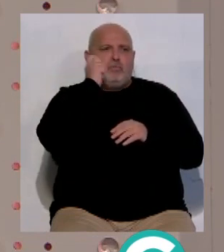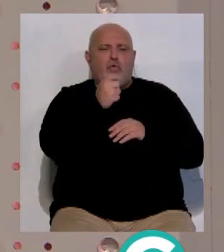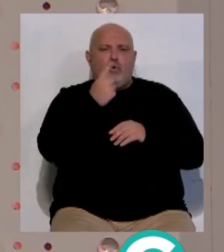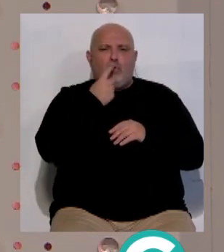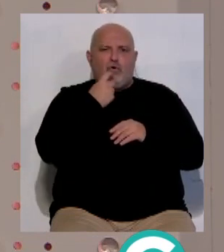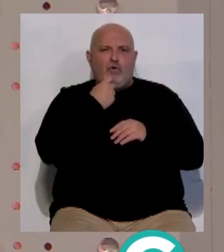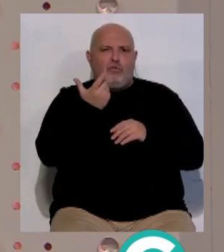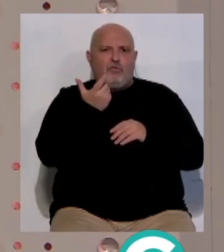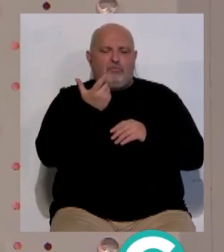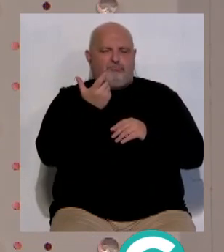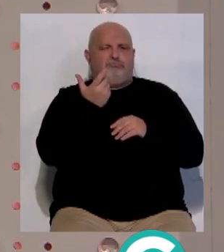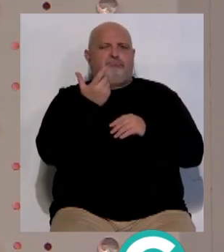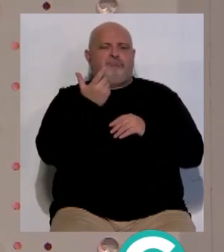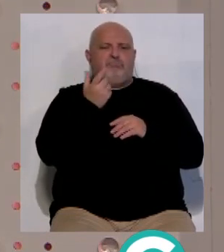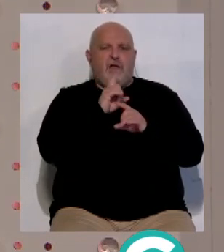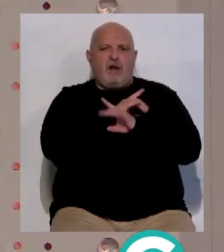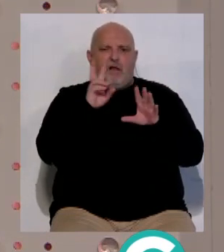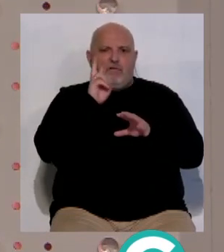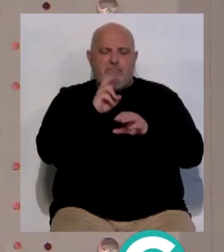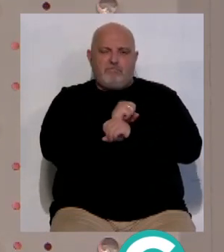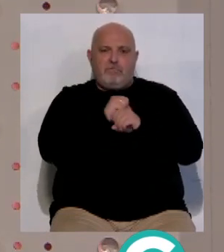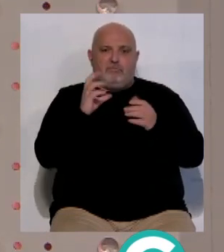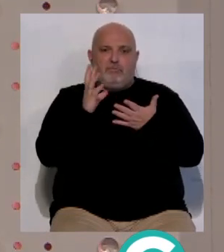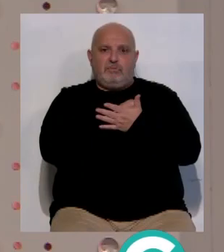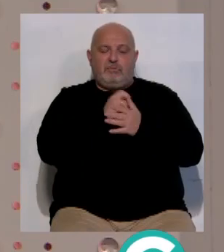cuando él tan claro no la ha podido ver cuando todo el mundo estamos viendo todo lo contrario